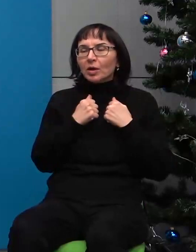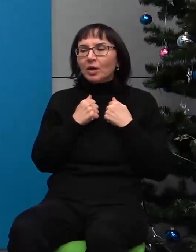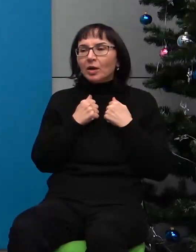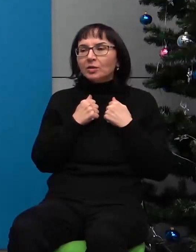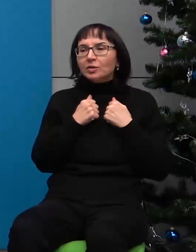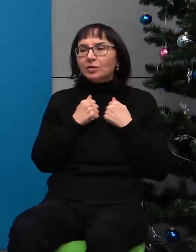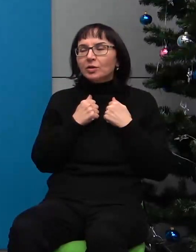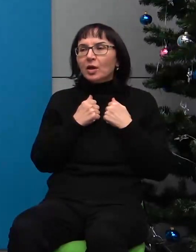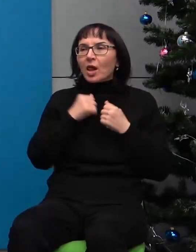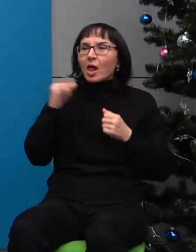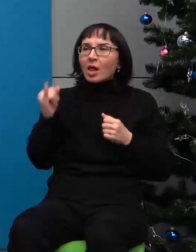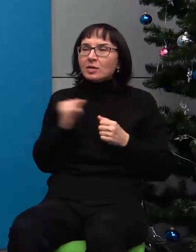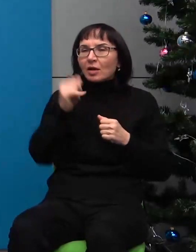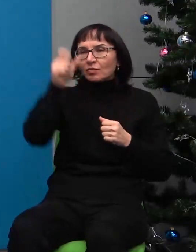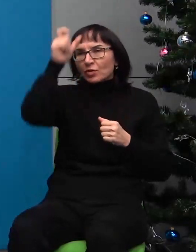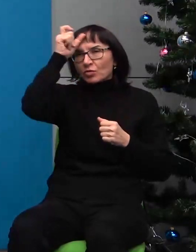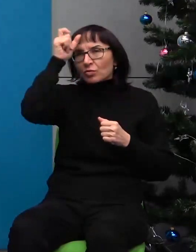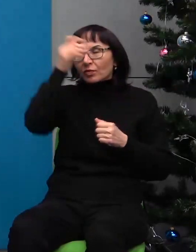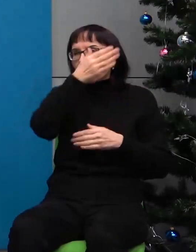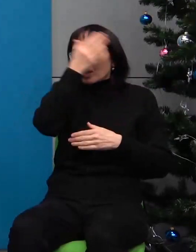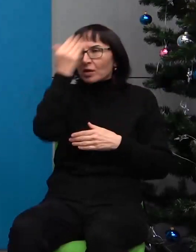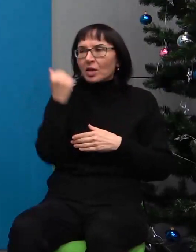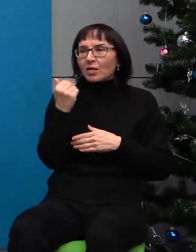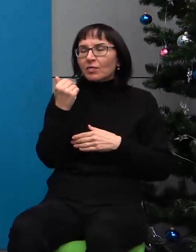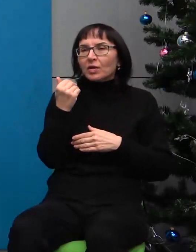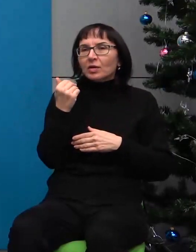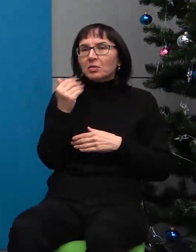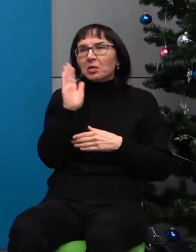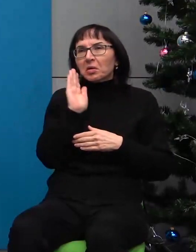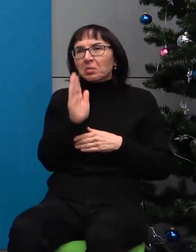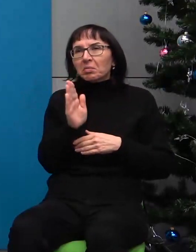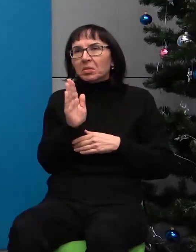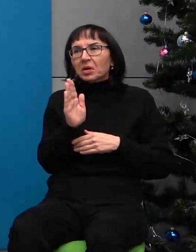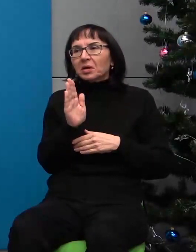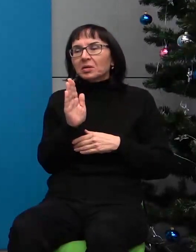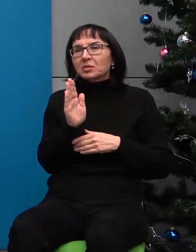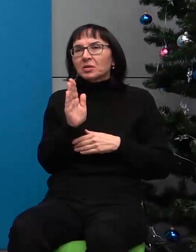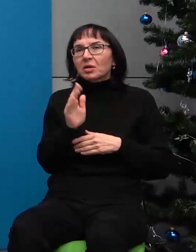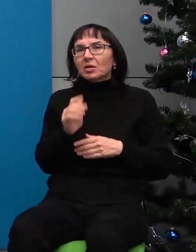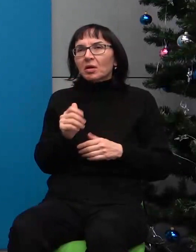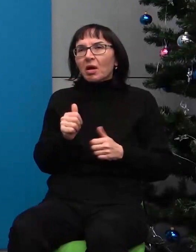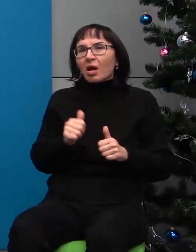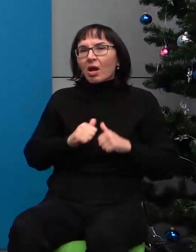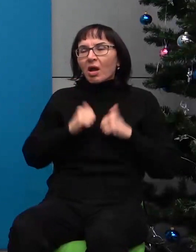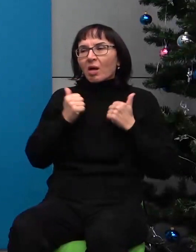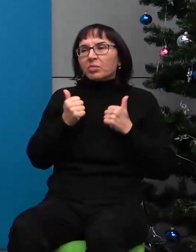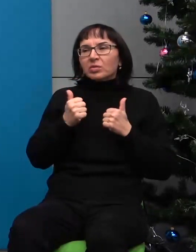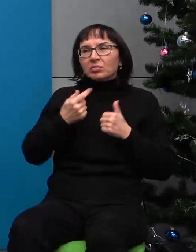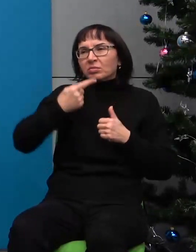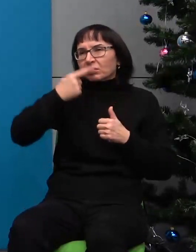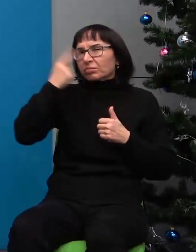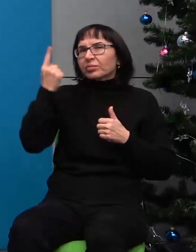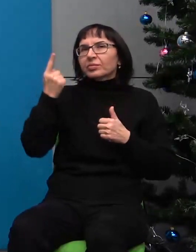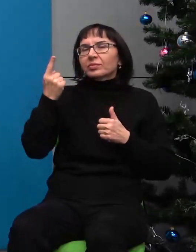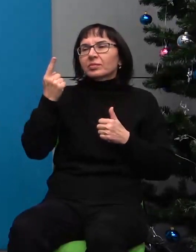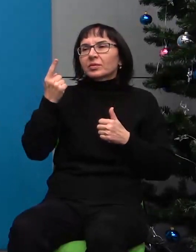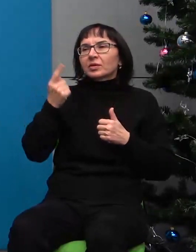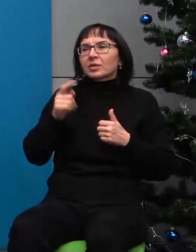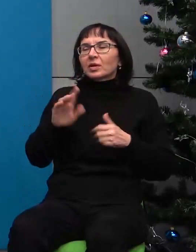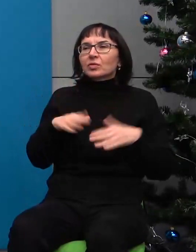Zawsze tak człowiek nie wie, czy to będzie tak, jakby chciał, żeby go pycha nie zjadła. Ale z drugiej strony, jak ktoś powie,